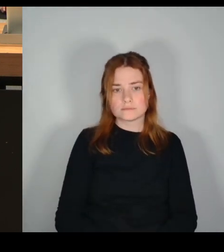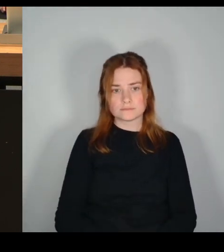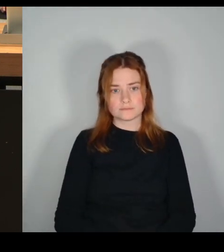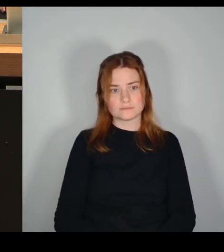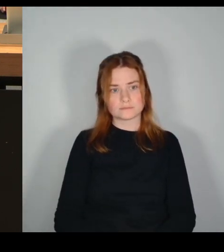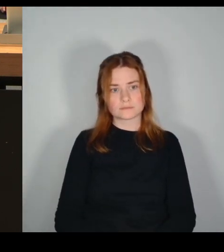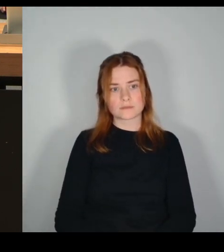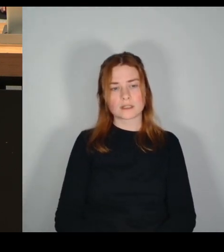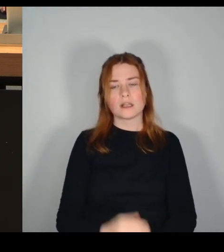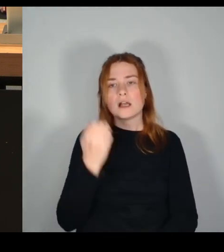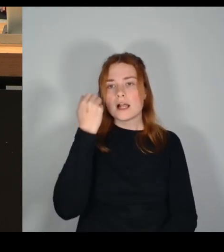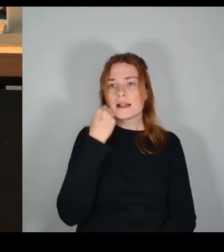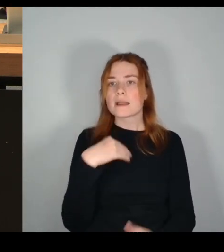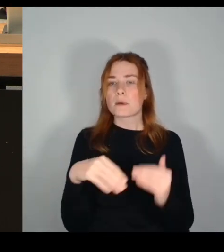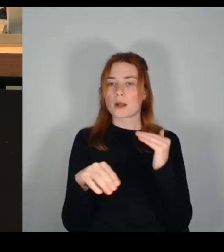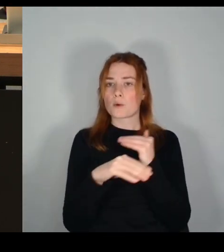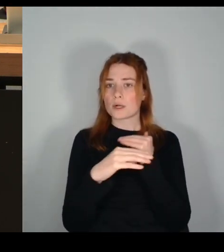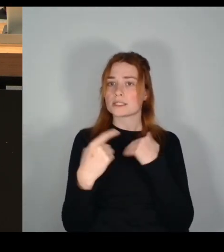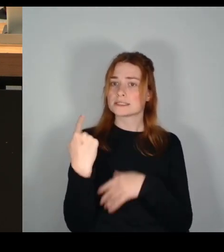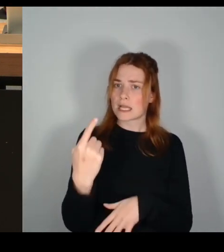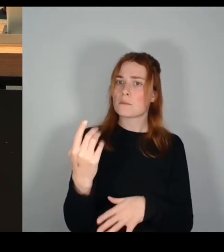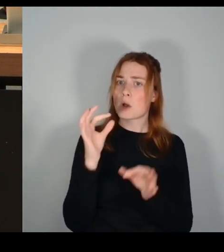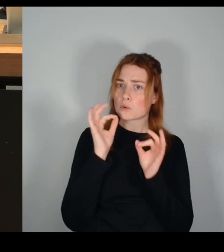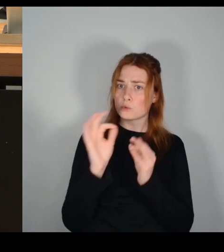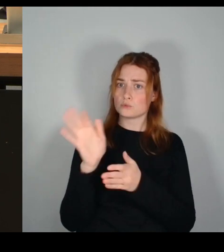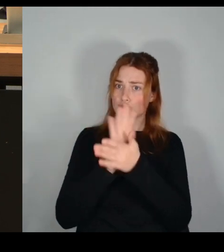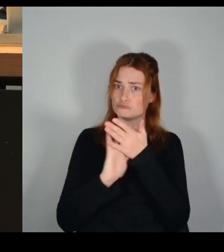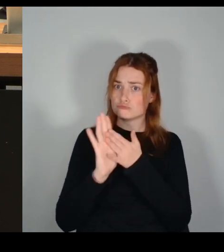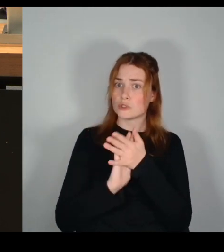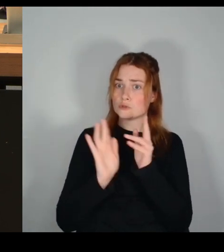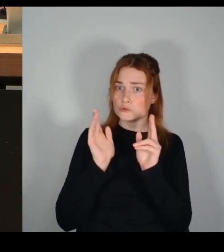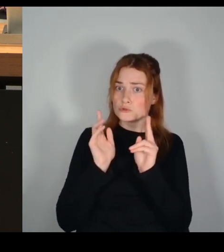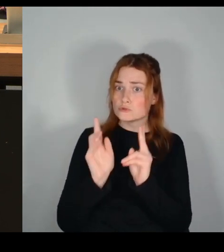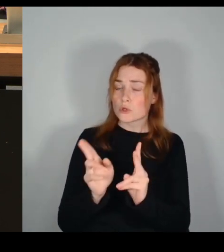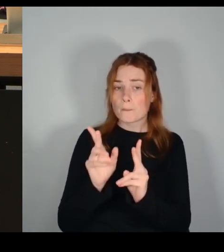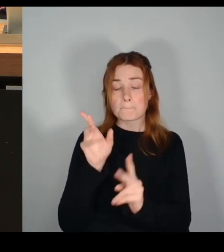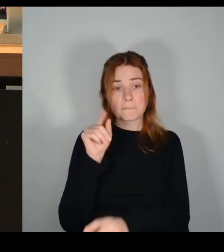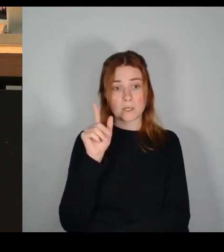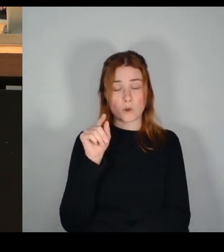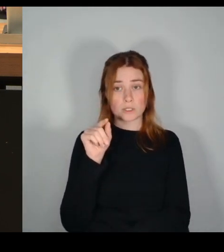Dann stimmen Sie mir wahrscheinlich auch zu, dass wir uns dafür einsetzen sollten, dass es bundesweit keine Abschiebungen